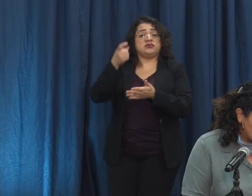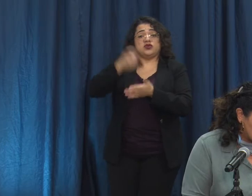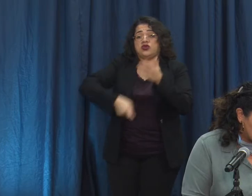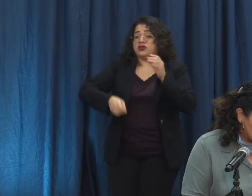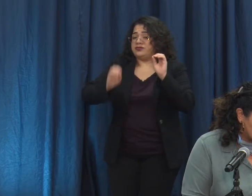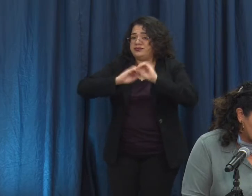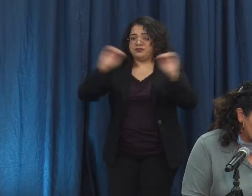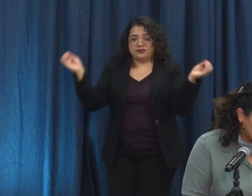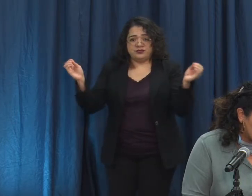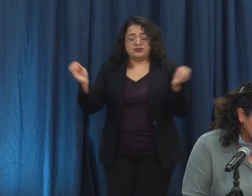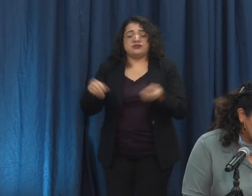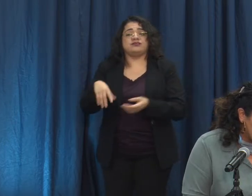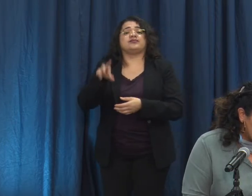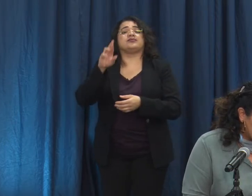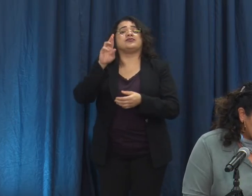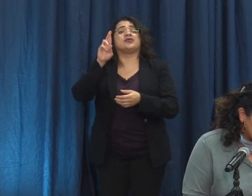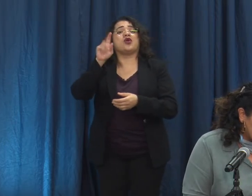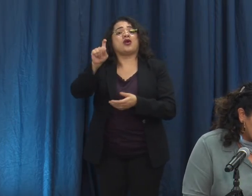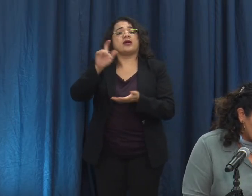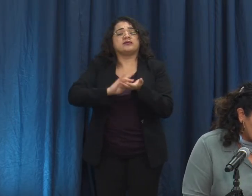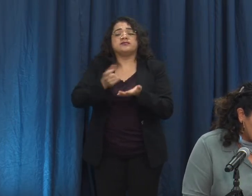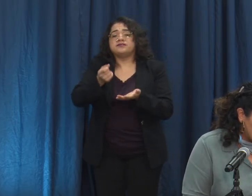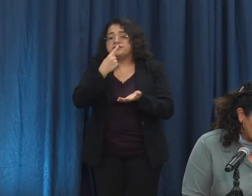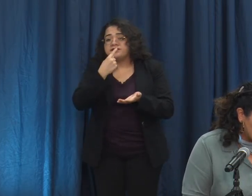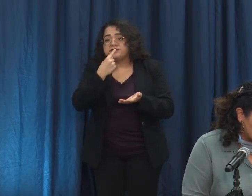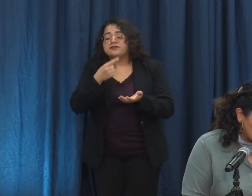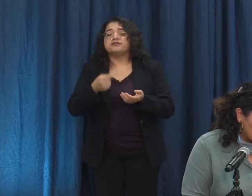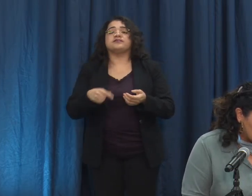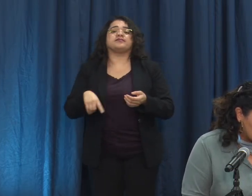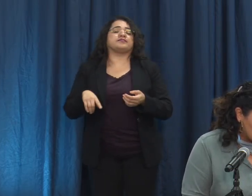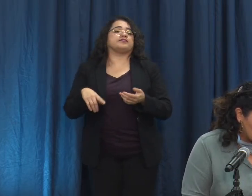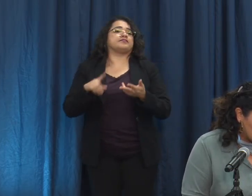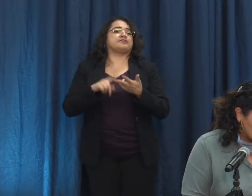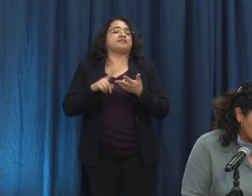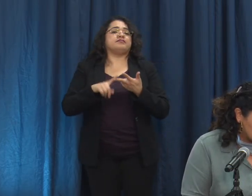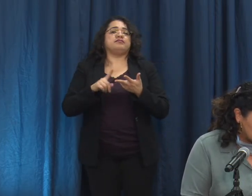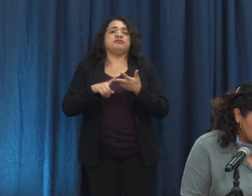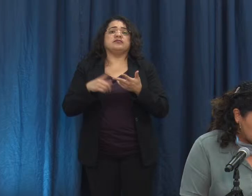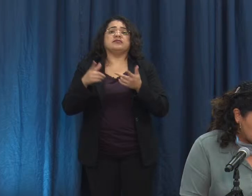enfermedades communis este también puede no tener Erie Nova recetas de medica